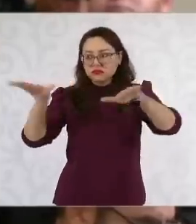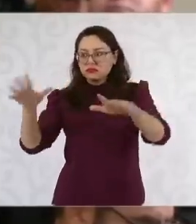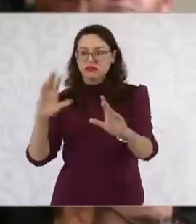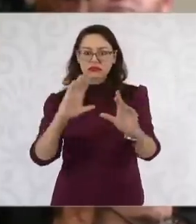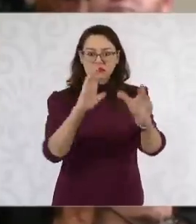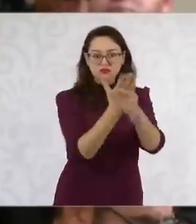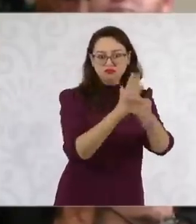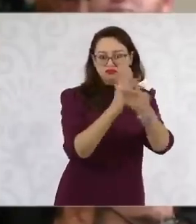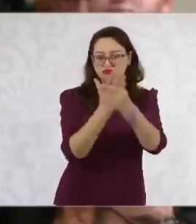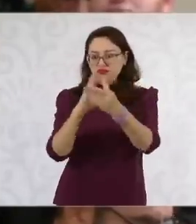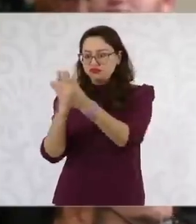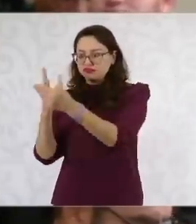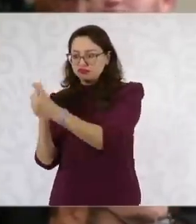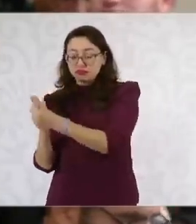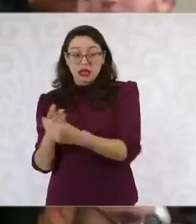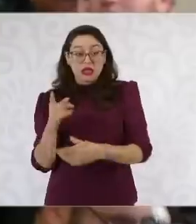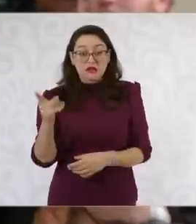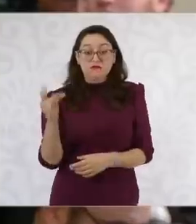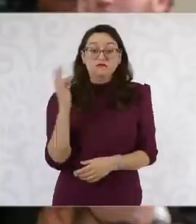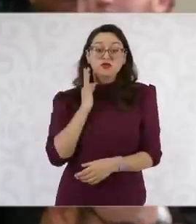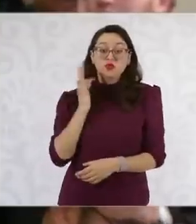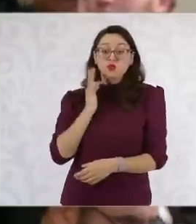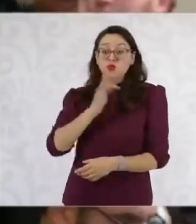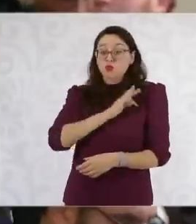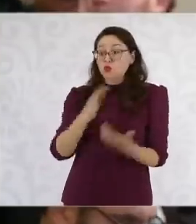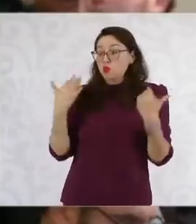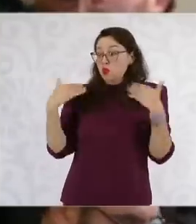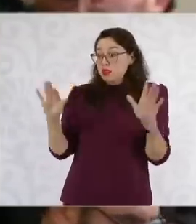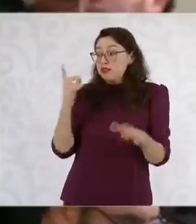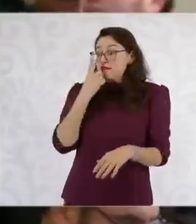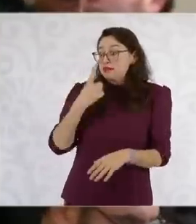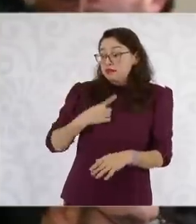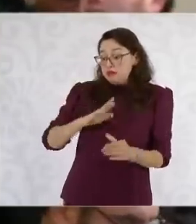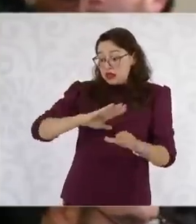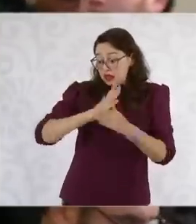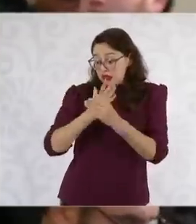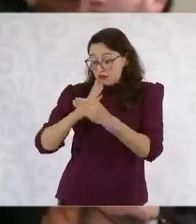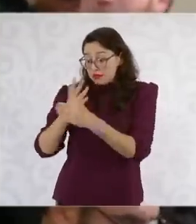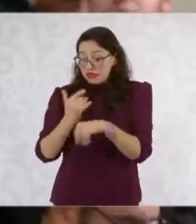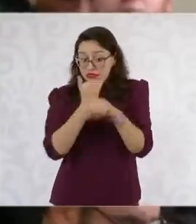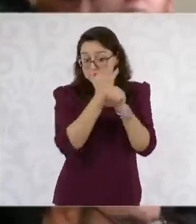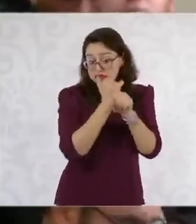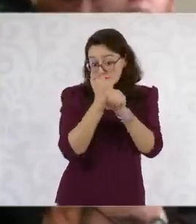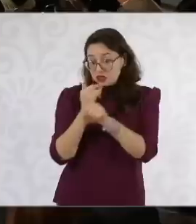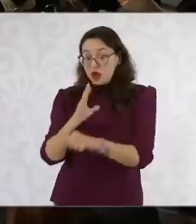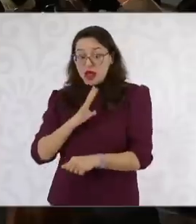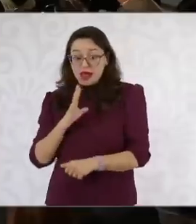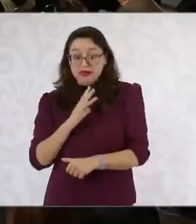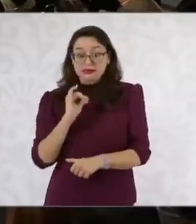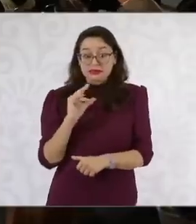Quisiera saber si el fiscal nos puede ayudar a a detallar más estas carpetas Si ya hay otras